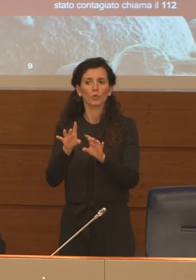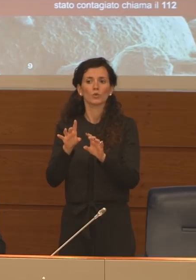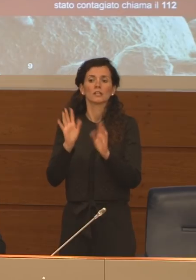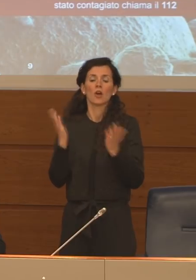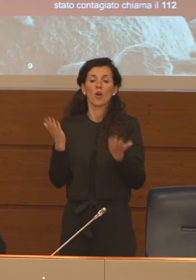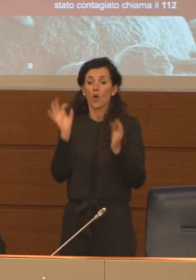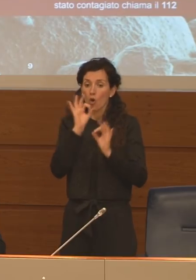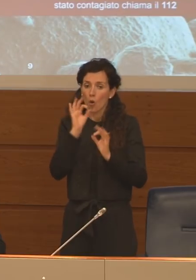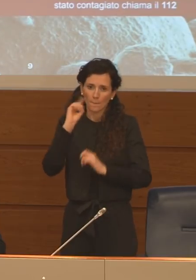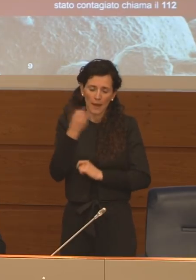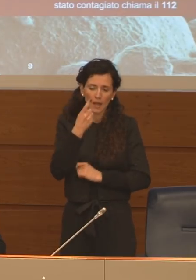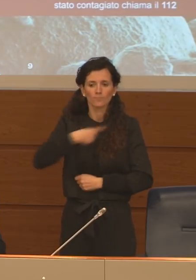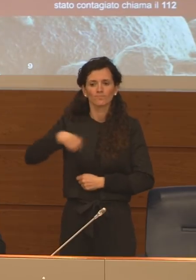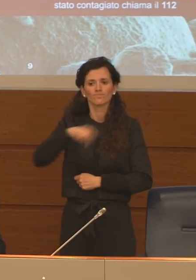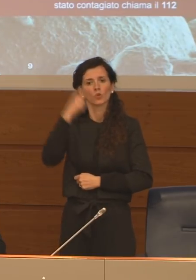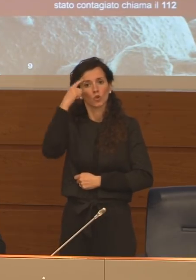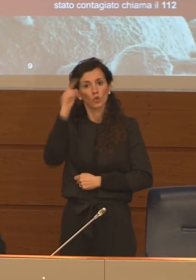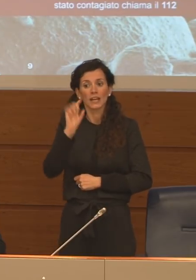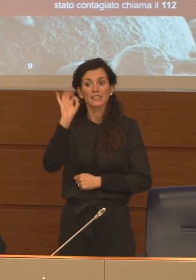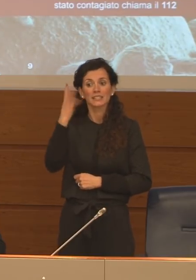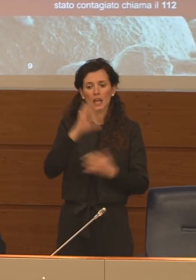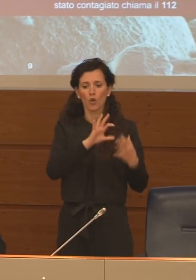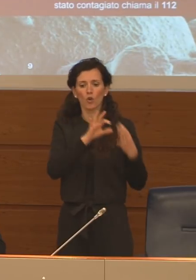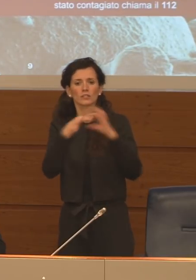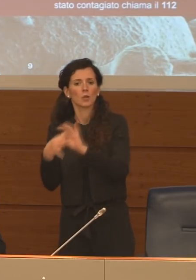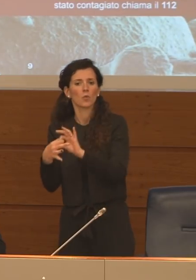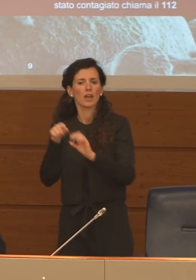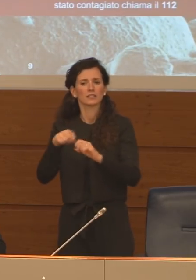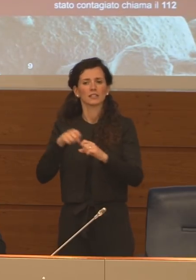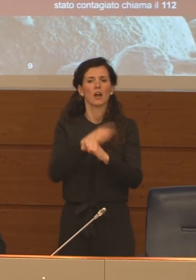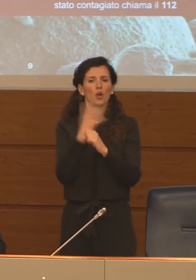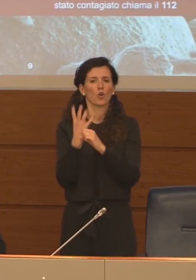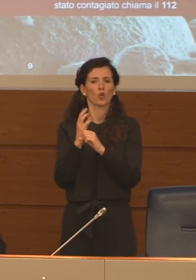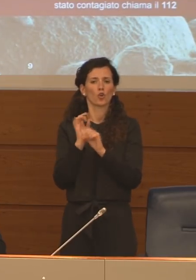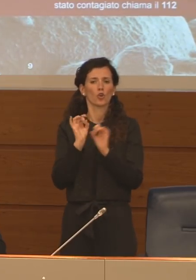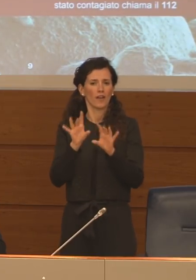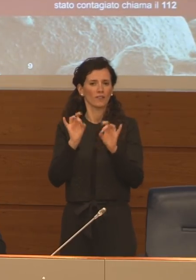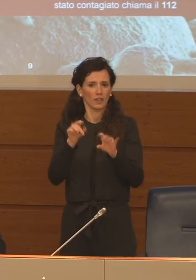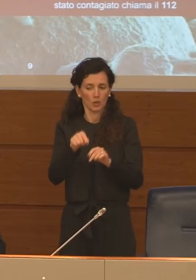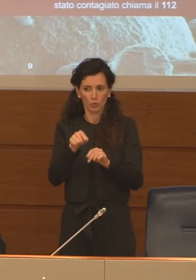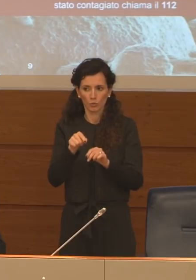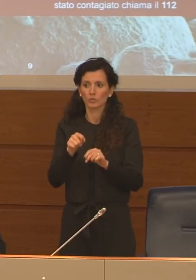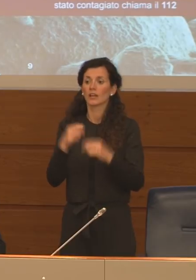conseguenza del coronavirus. Questo è un lavoro che farà L'Istituto Superiore di